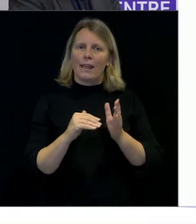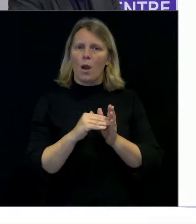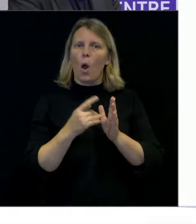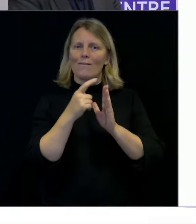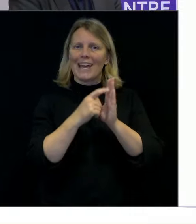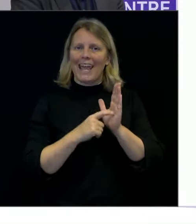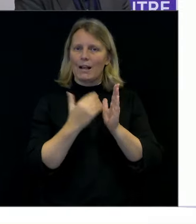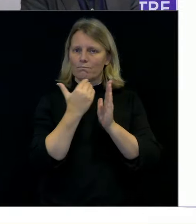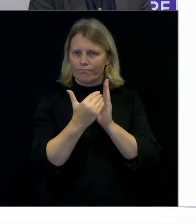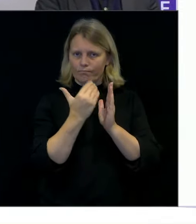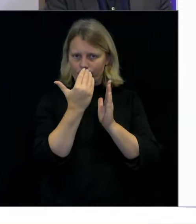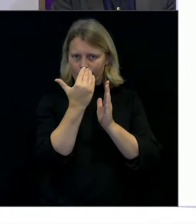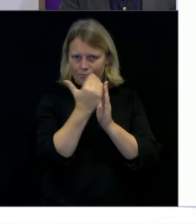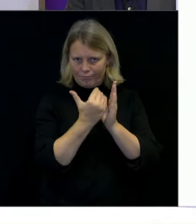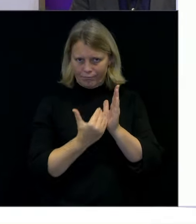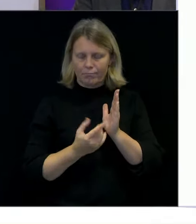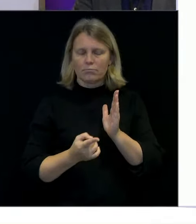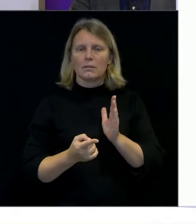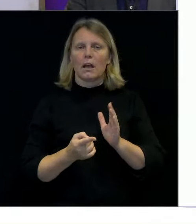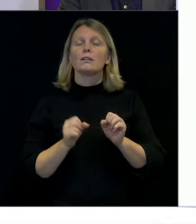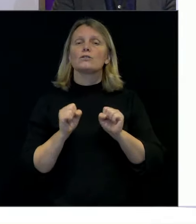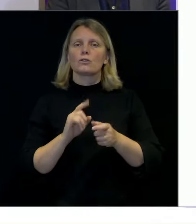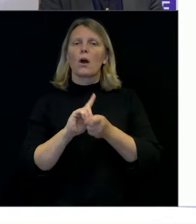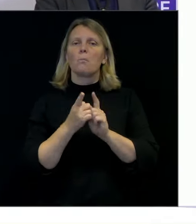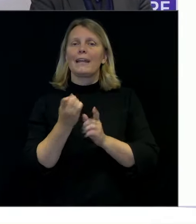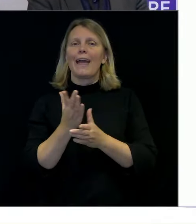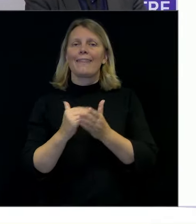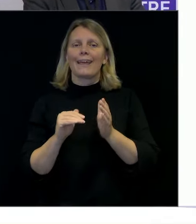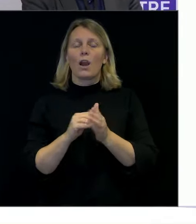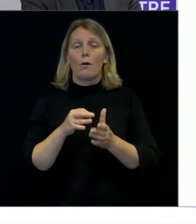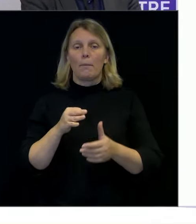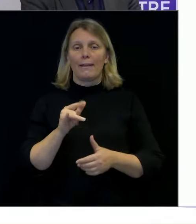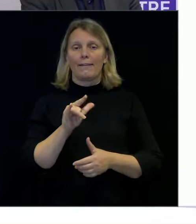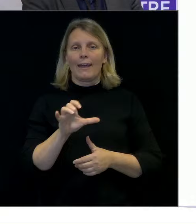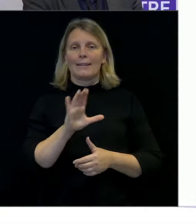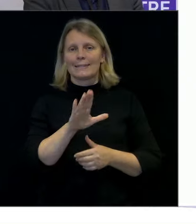Det kommer bli en del utav Post- och Telestyrelsens föreskrift.